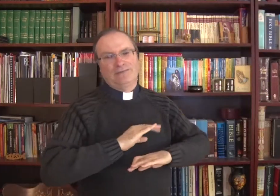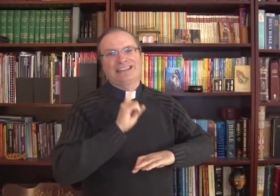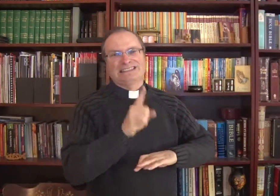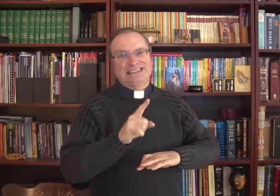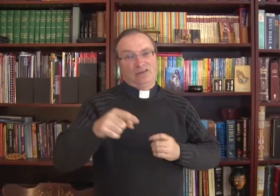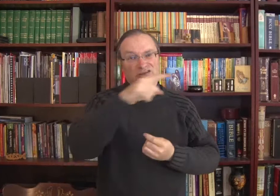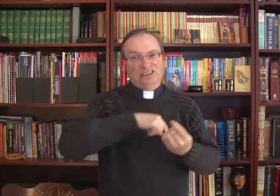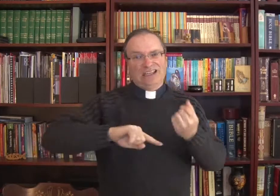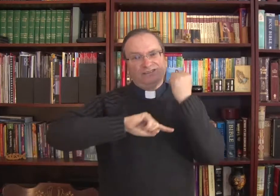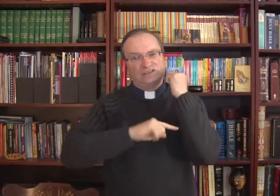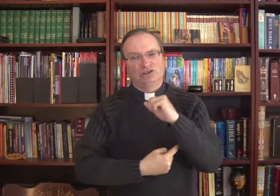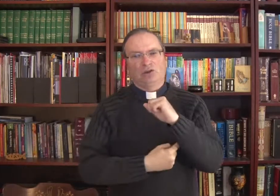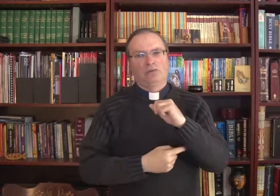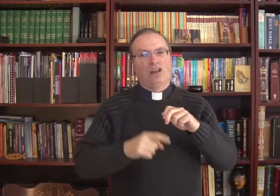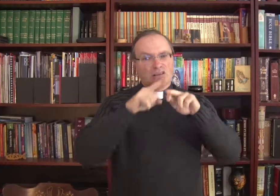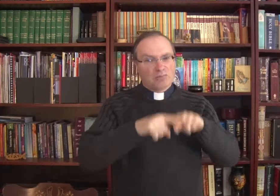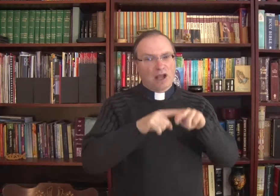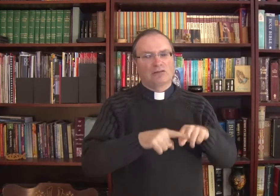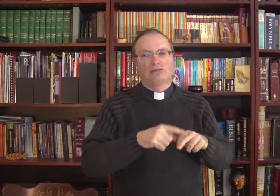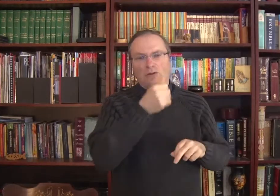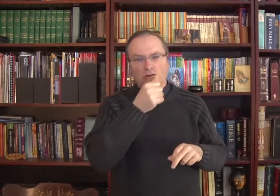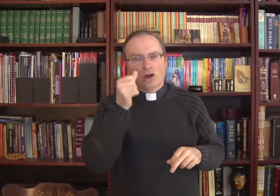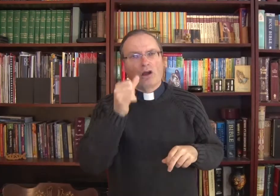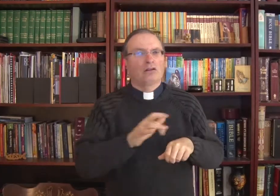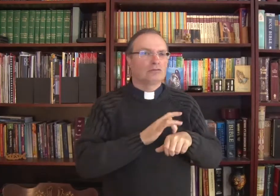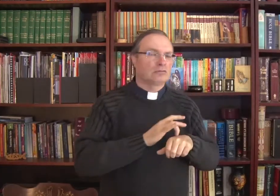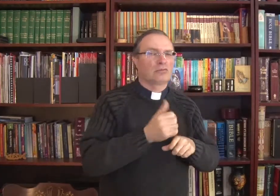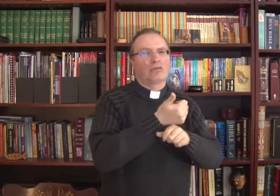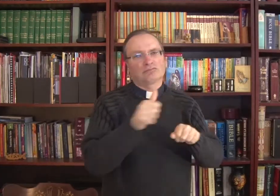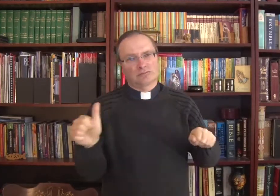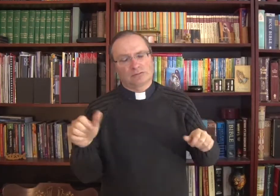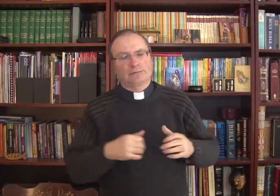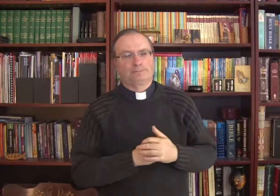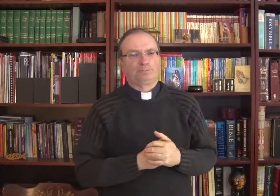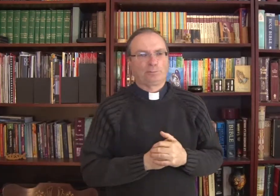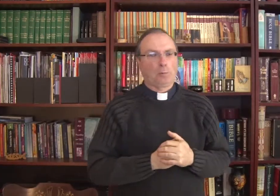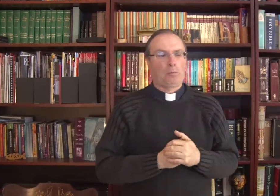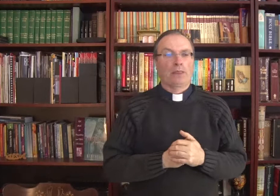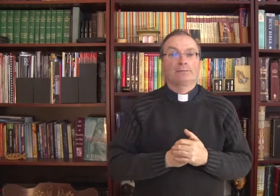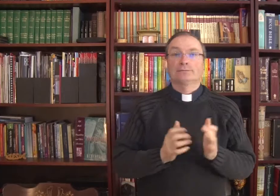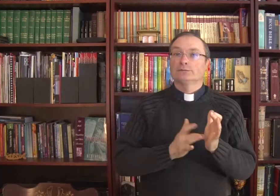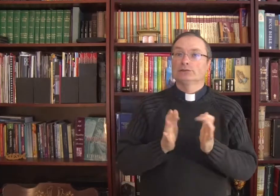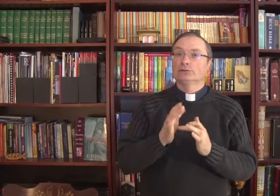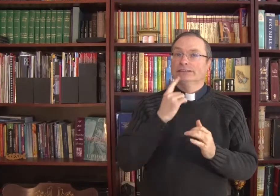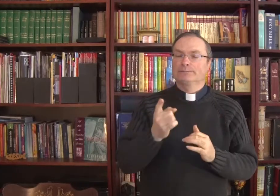C’est le cercle vicieux de la dépendance à la drogue, la pornographie, etc. Jésus disait: